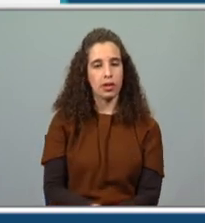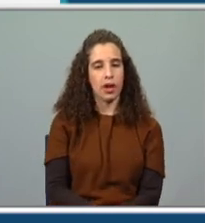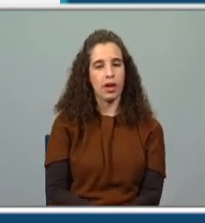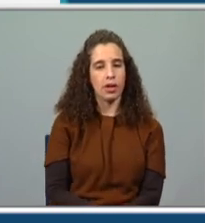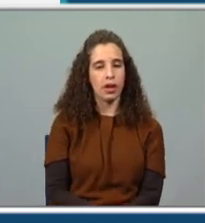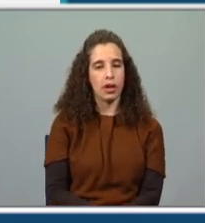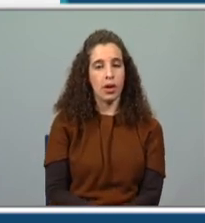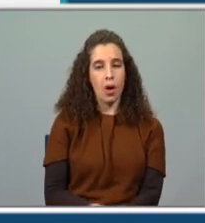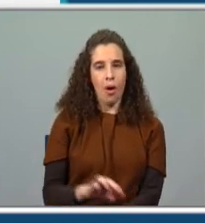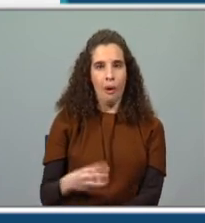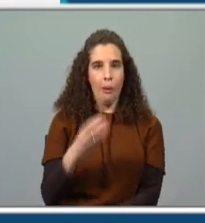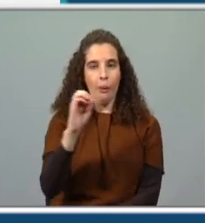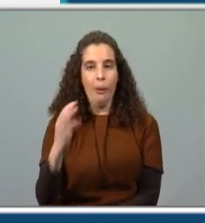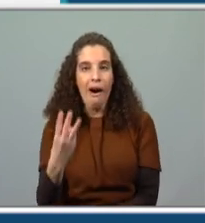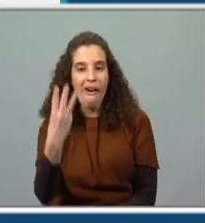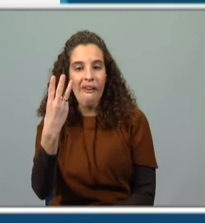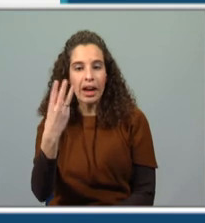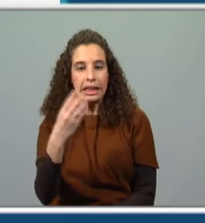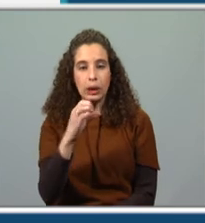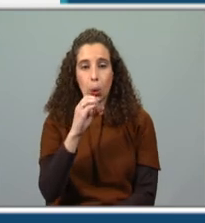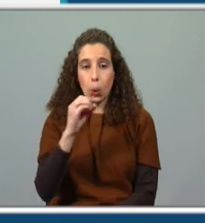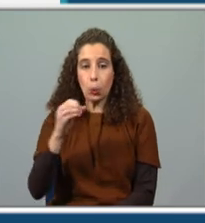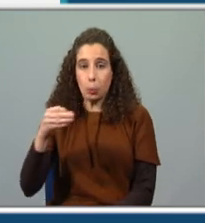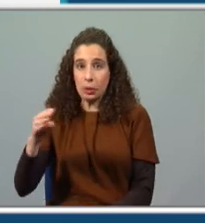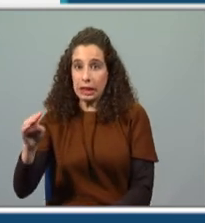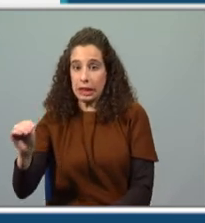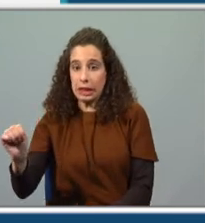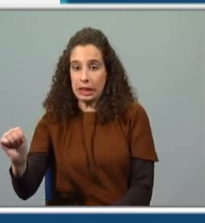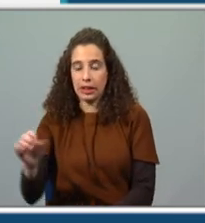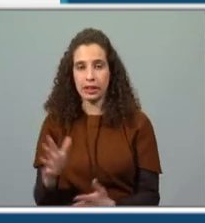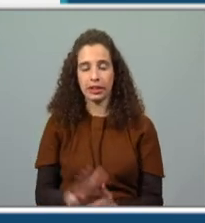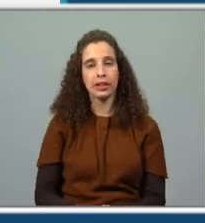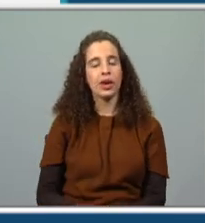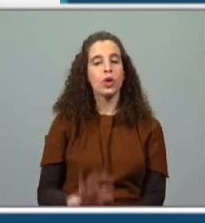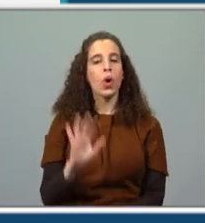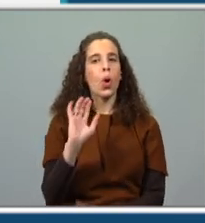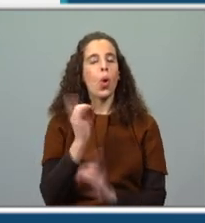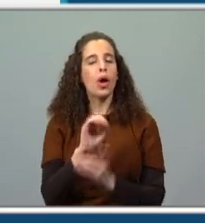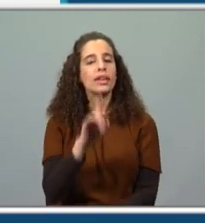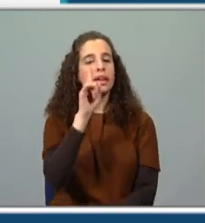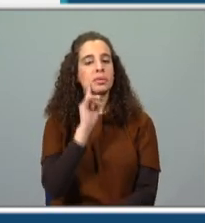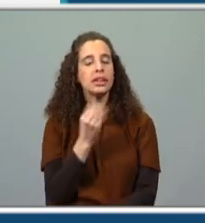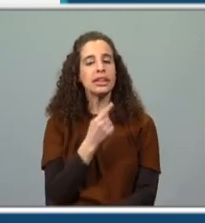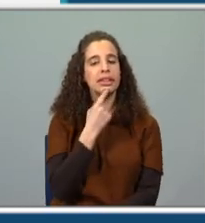uau e Ops qual será a menina que está a dizer 哇，哎呀，哪個女孩是說